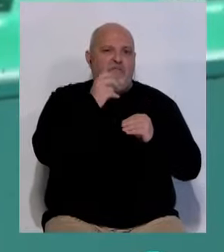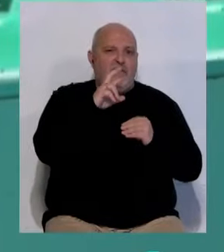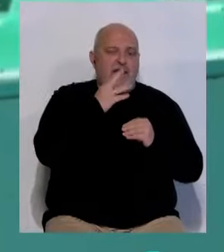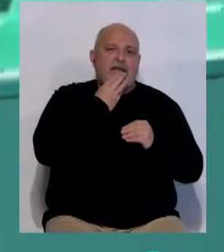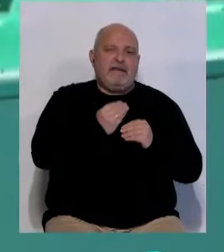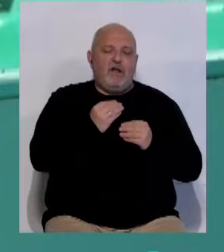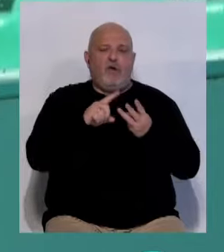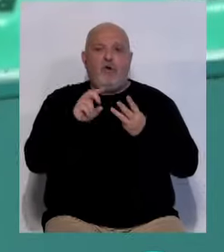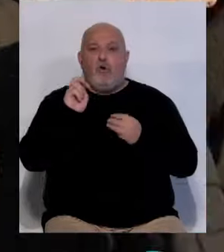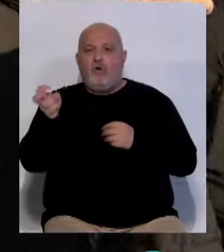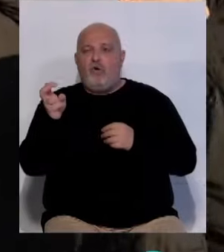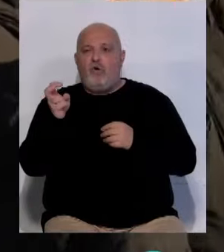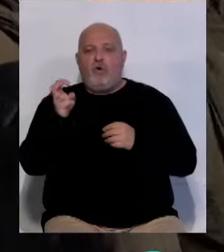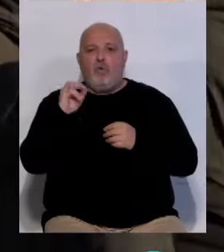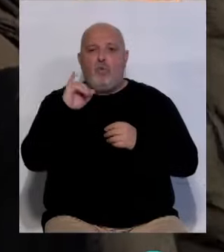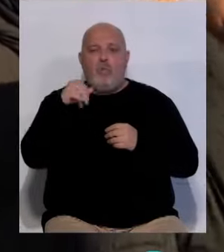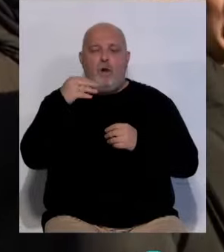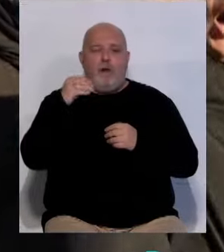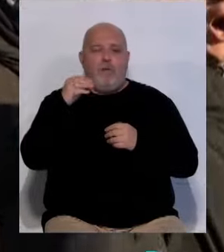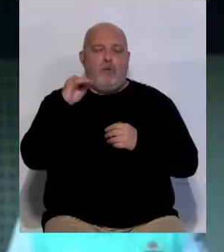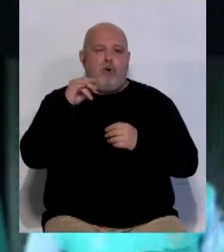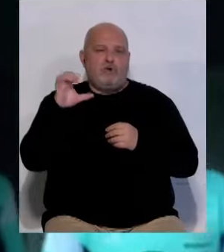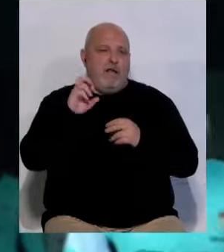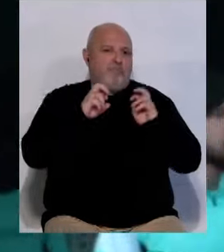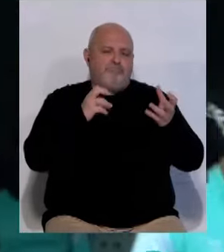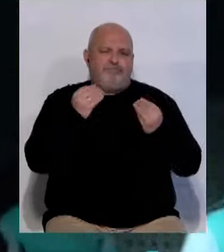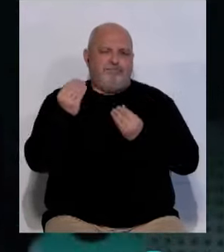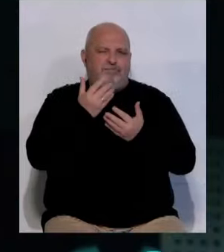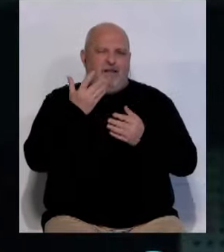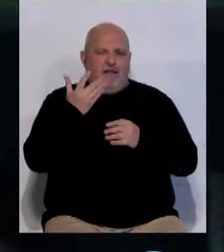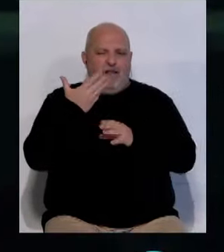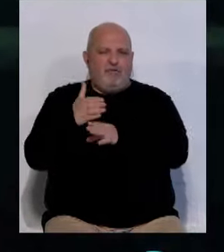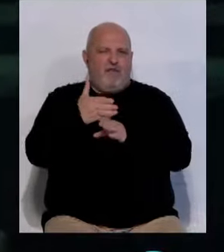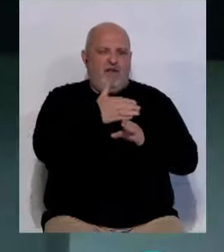no juega fekir salá William José y si no jugará otro es decir que la plantilla del beti es muy